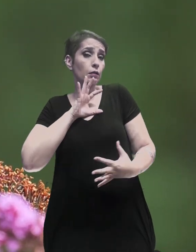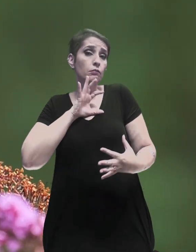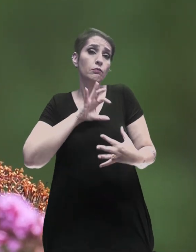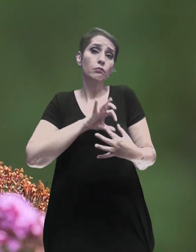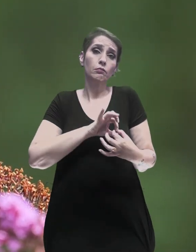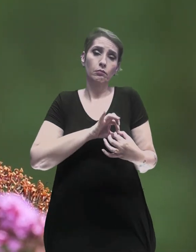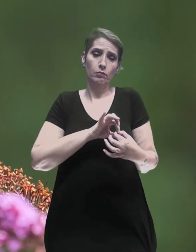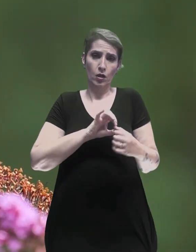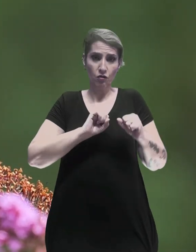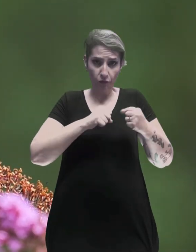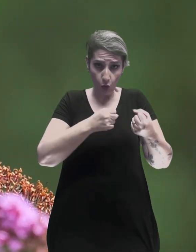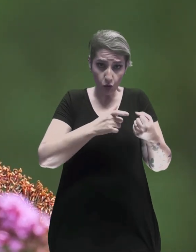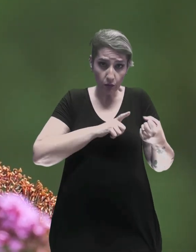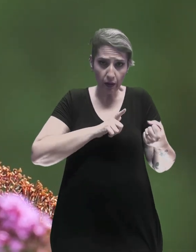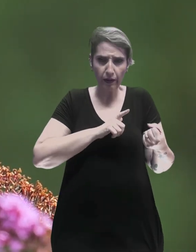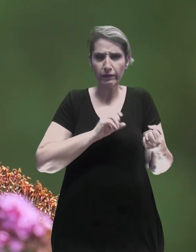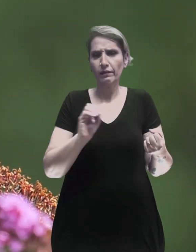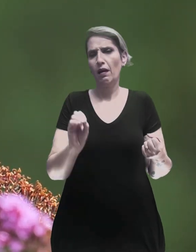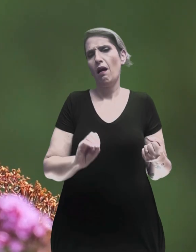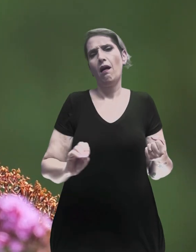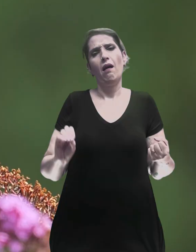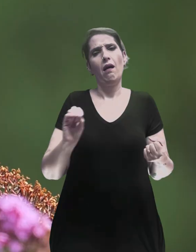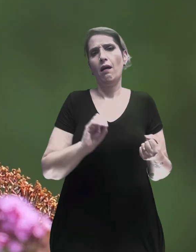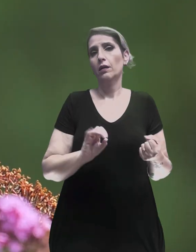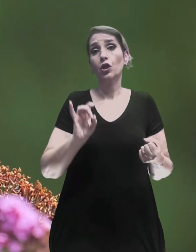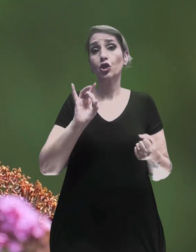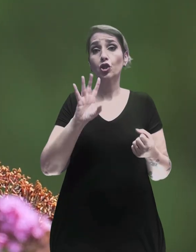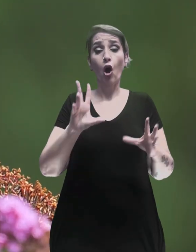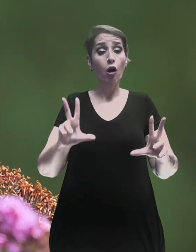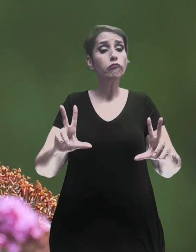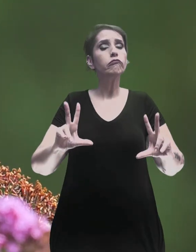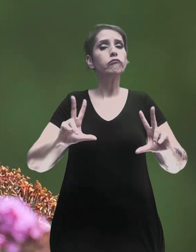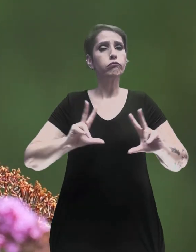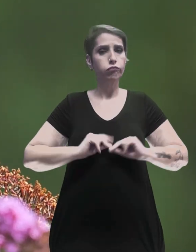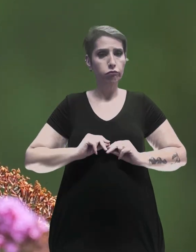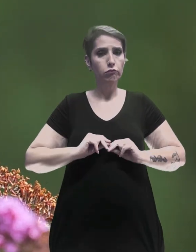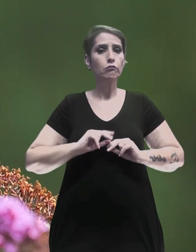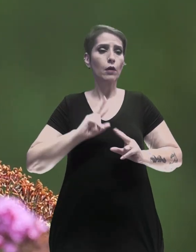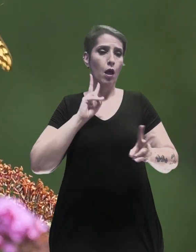Não há esforço aqui... há apenas um reconhecimento tranquilo.